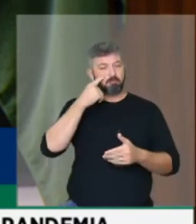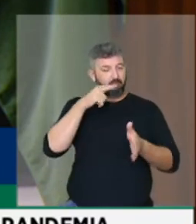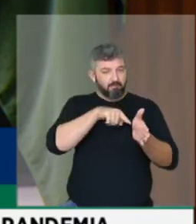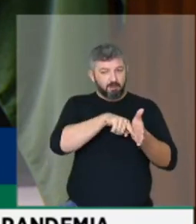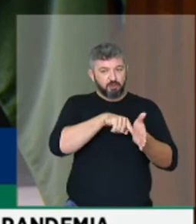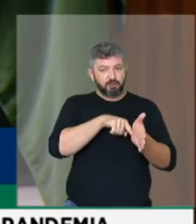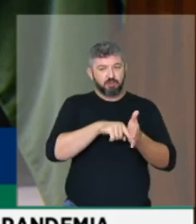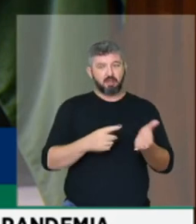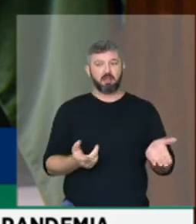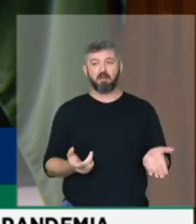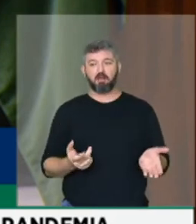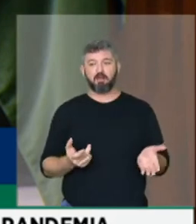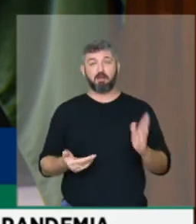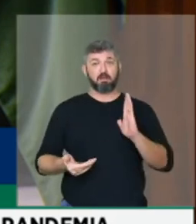PARA AVERIGUAR, NÓS... ESSA CASA JÁ IMPEACHMOU UM